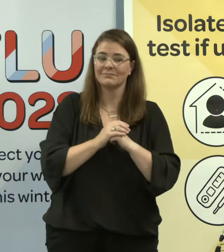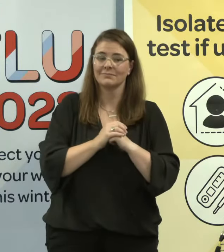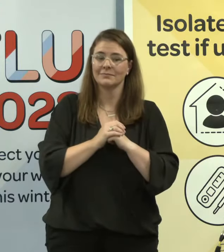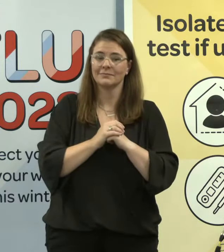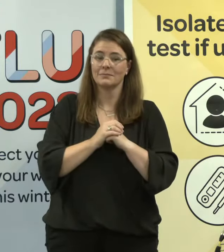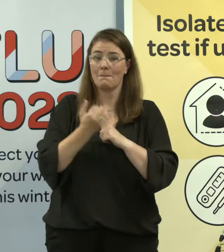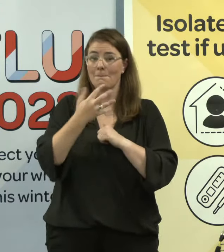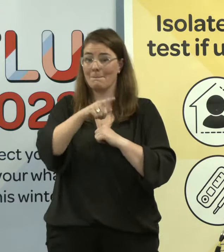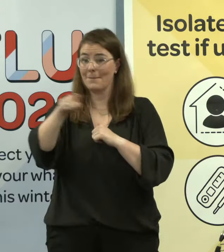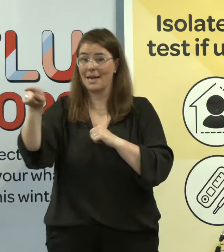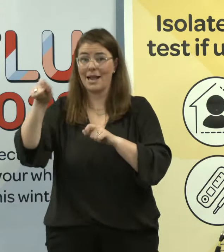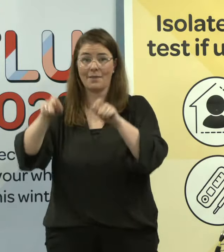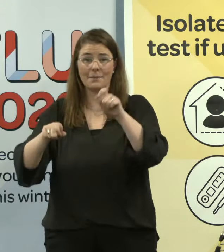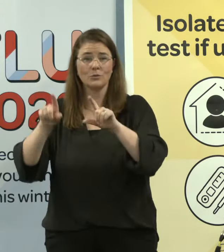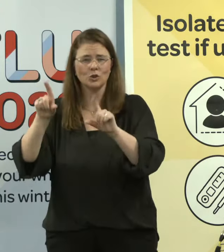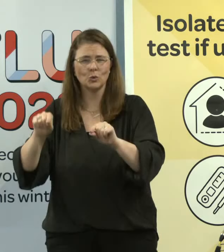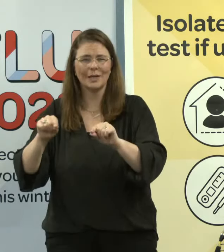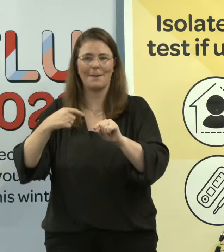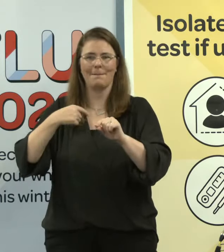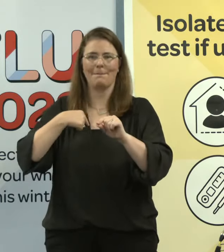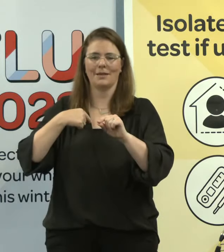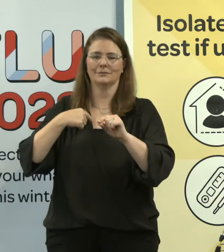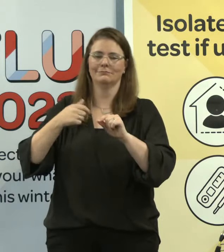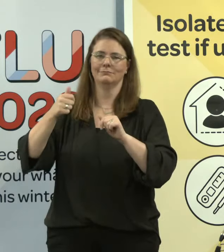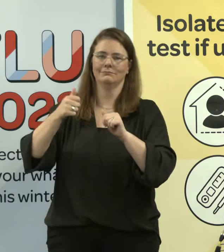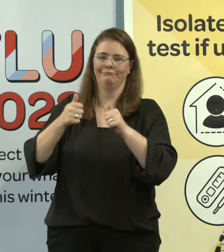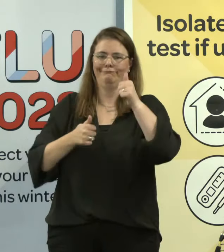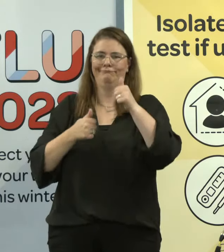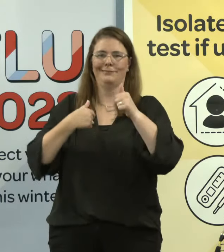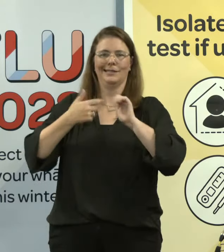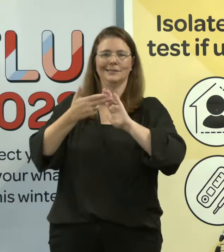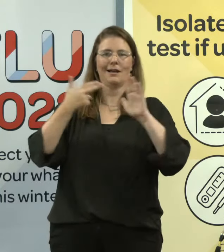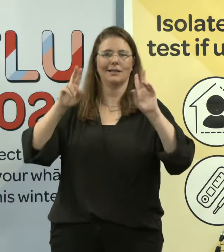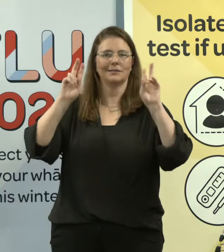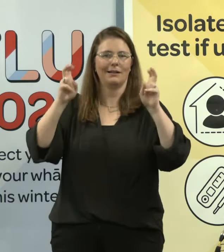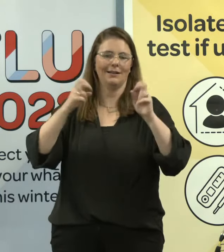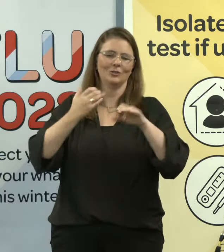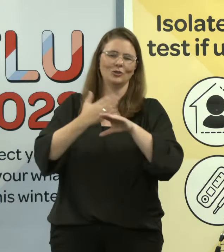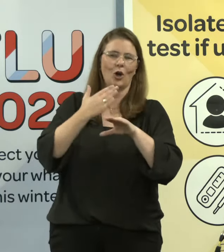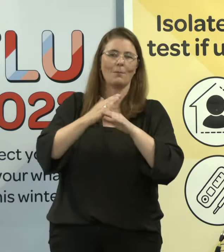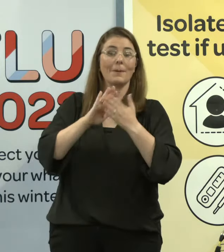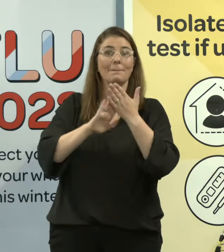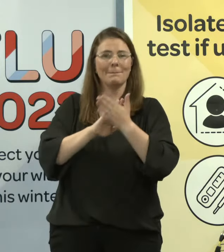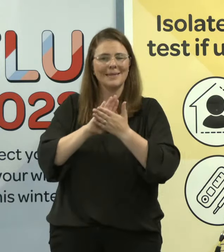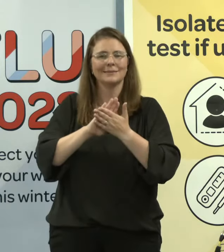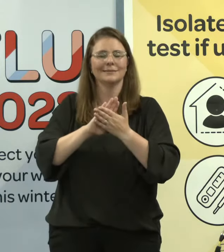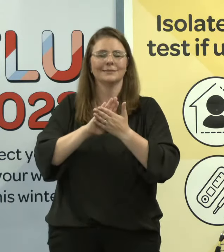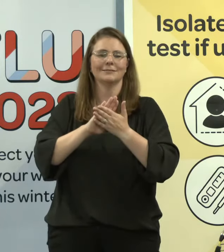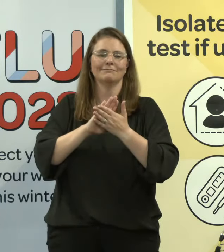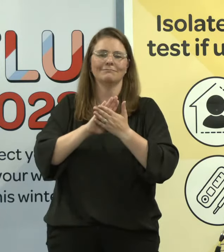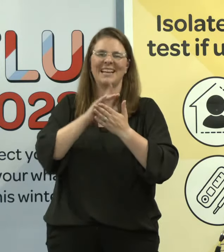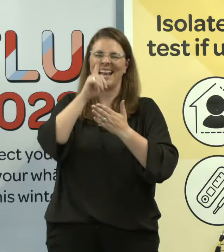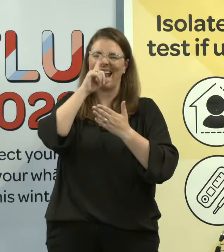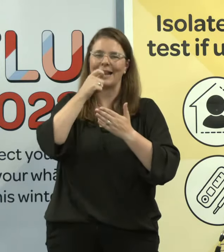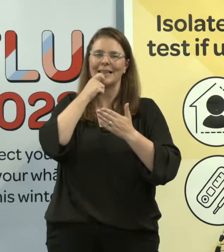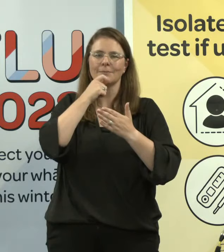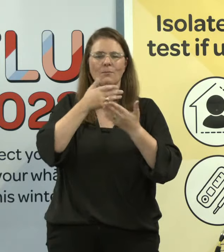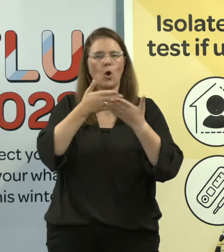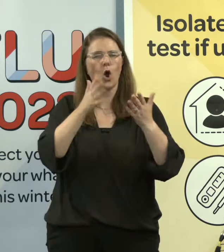he whakatairanga, tiaki me te whakapai ake i te hauora o nga